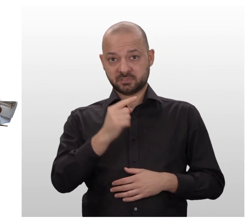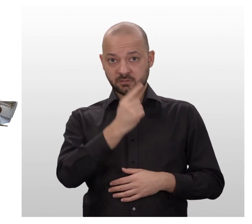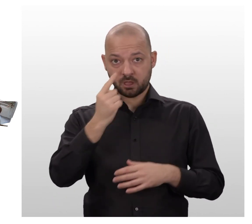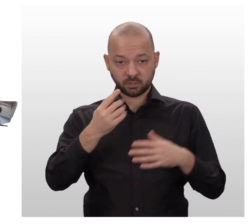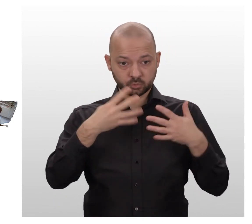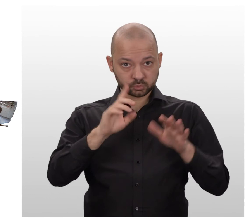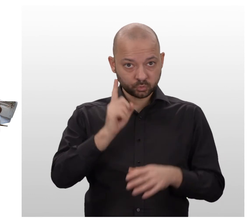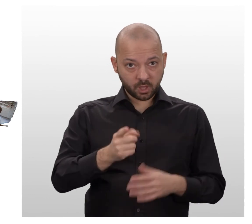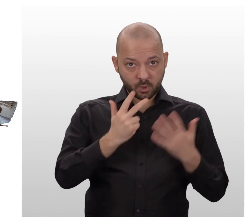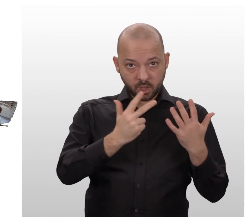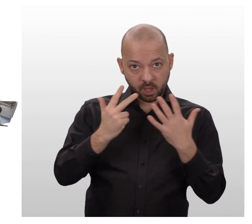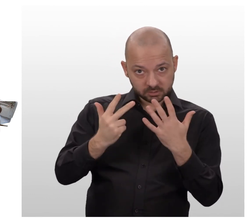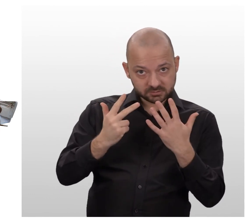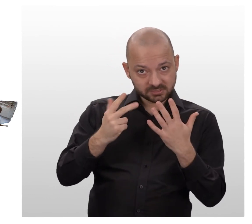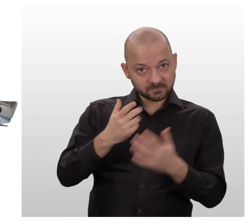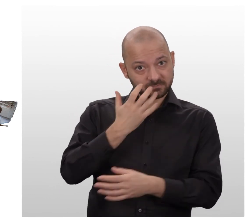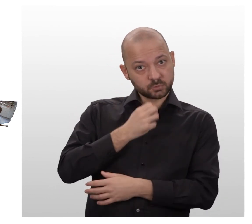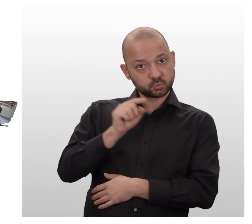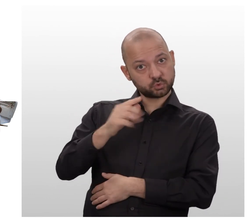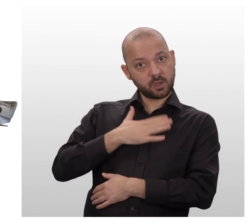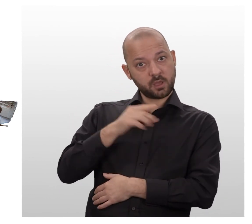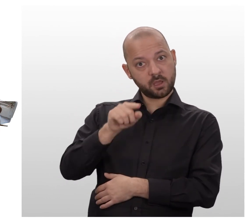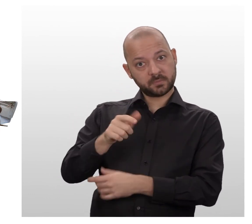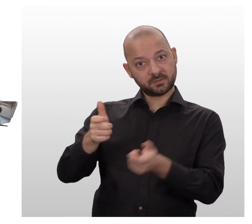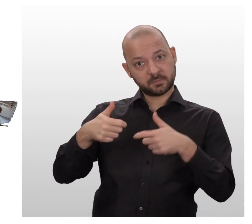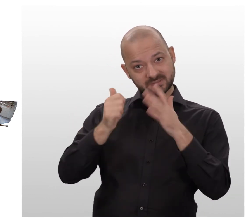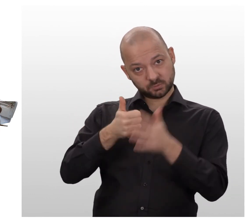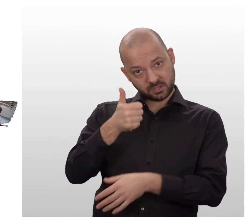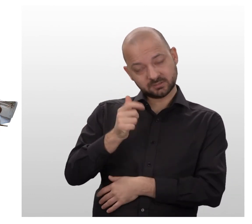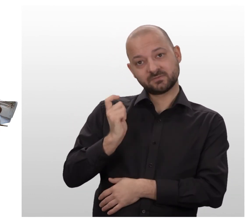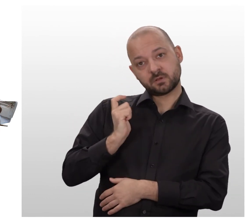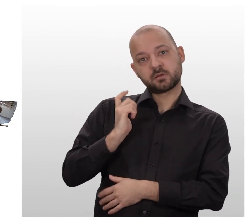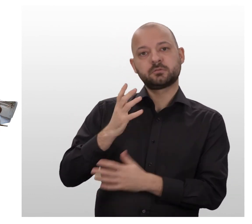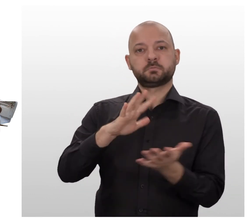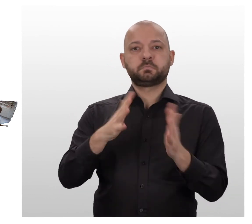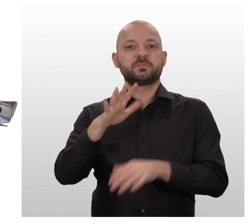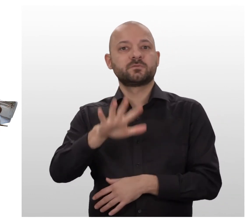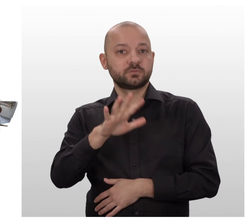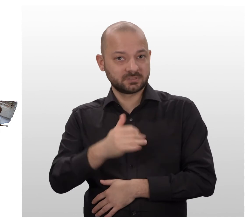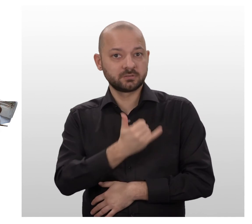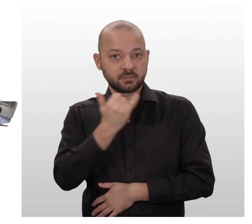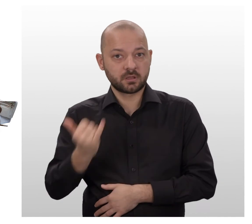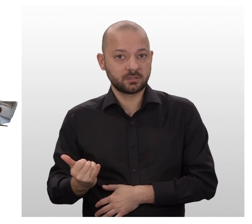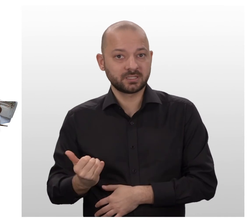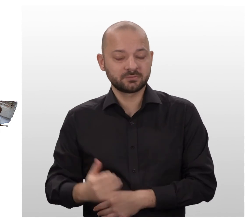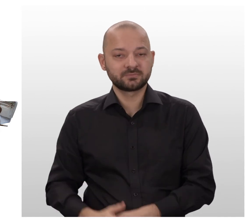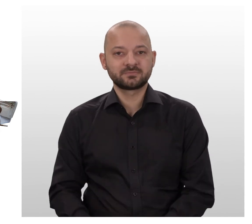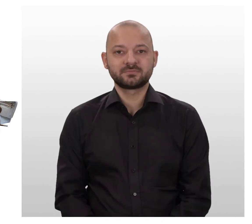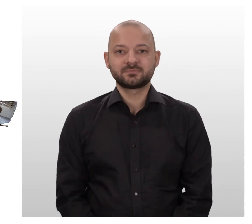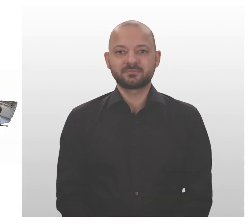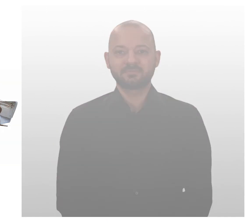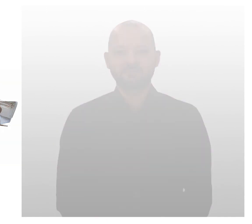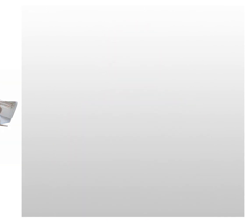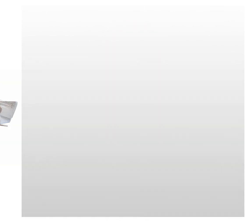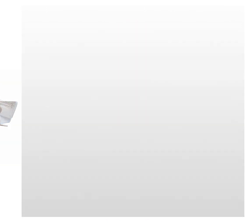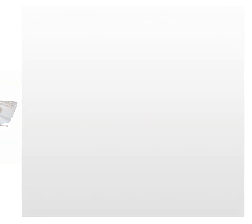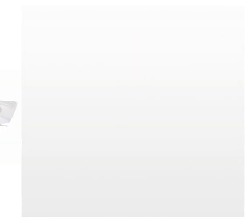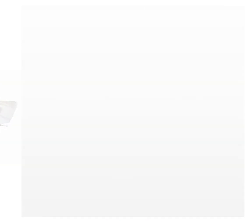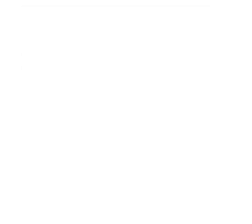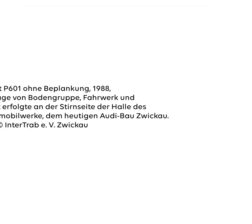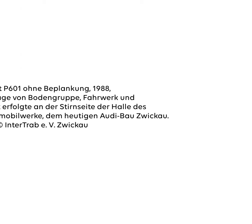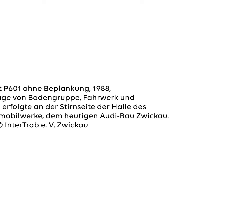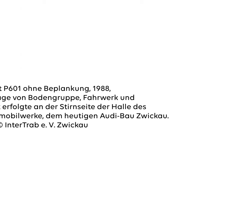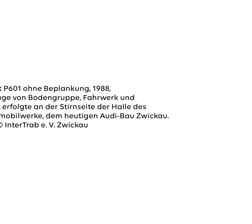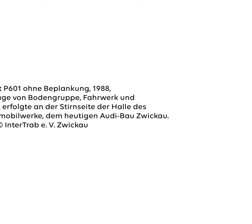Im Jahr 1988 beträgt die Wartezeit für einen Trabant 601 rund 15 Jahre.